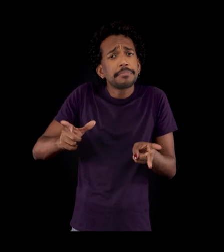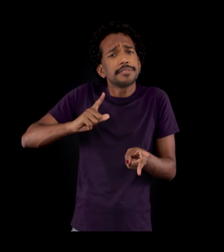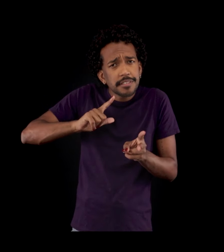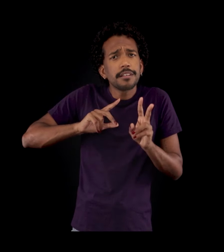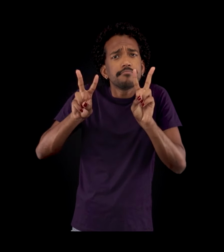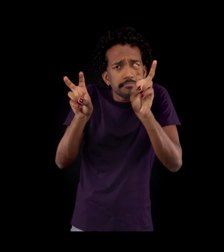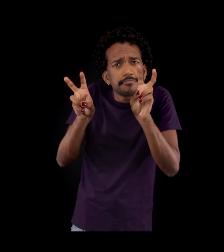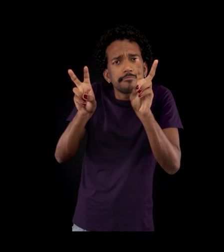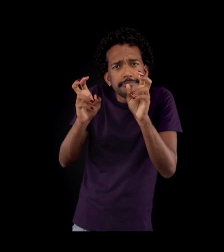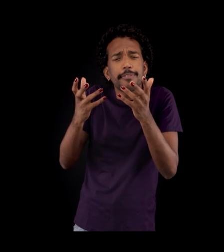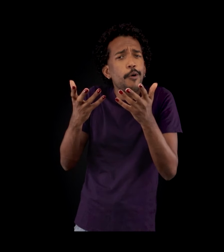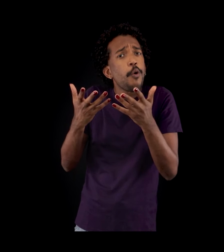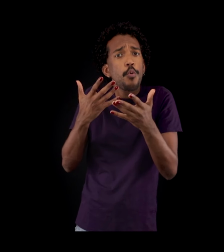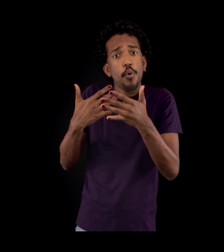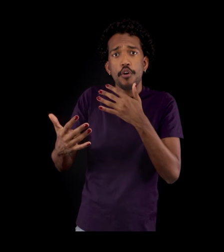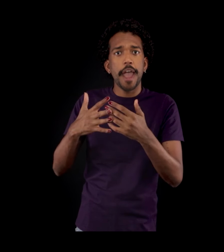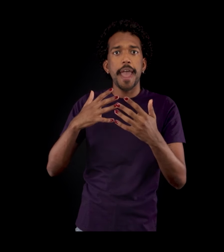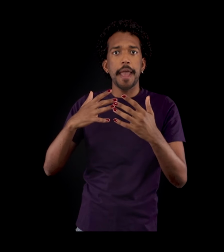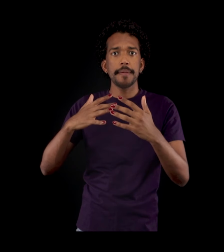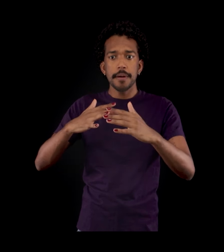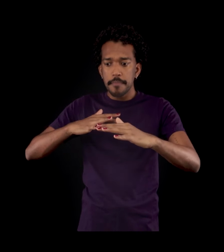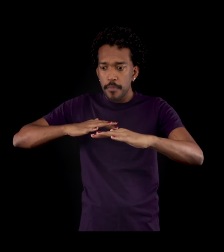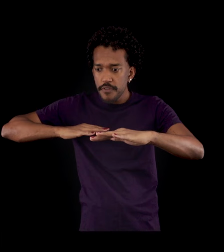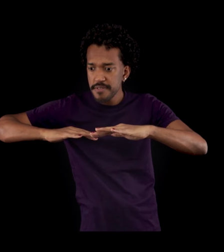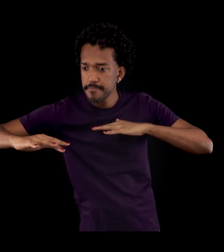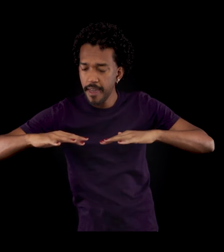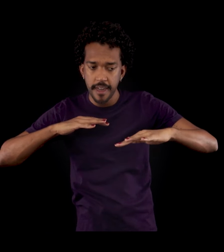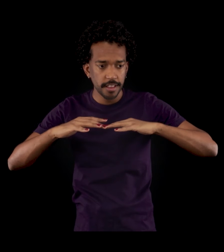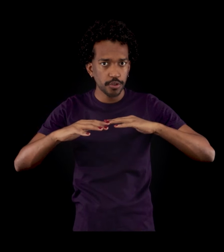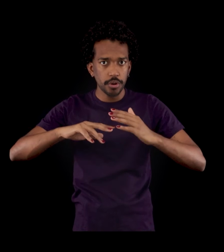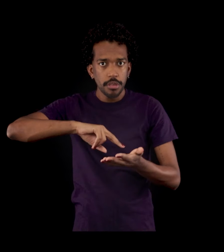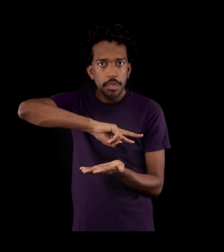Sempre tinha aquela questão de que qualquer movimento que eu fizesse,